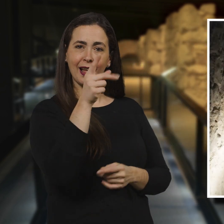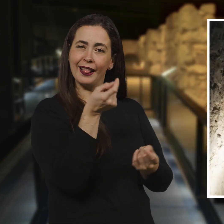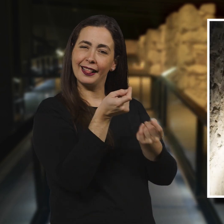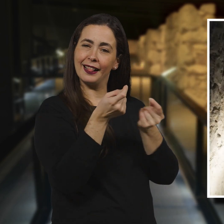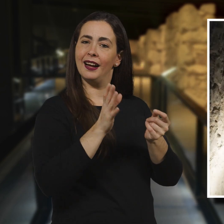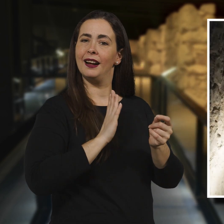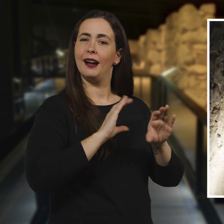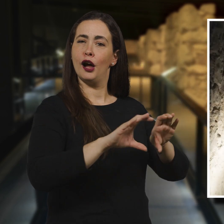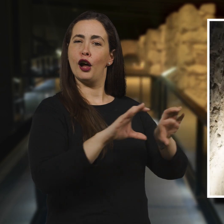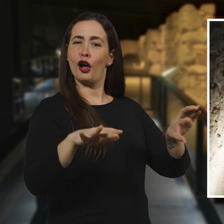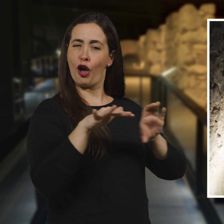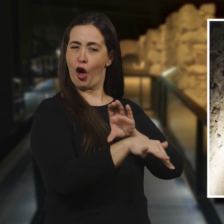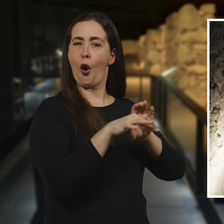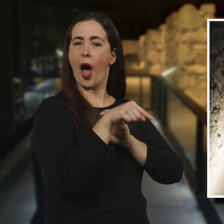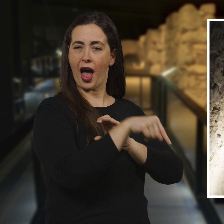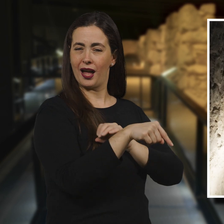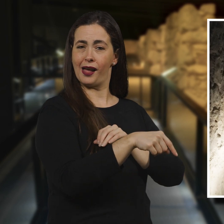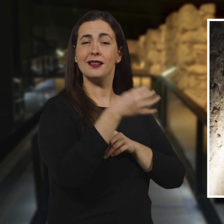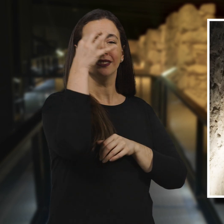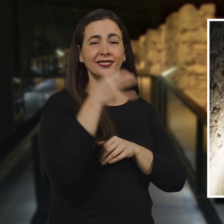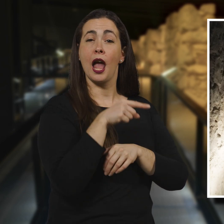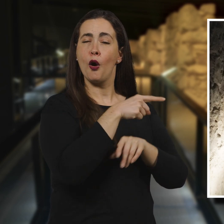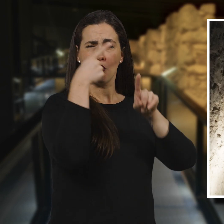Aquí veiem les restes d’una claveguera que podria haver servit